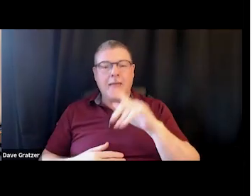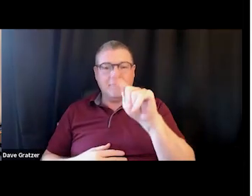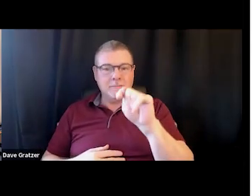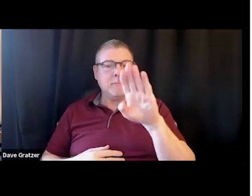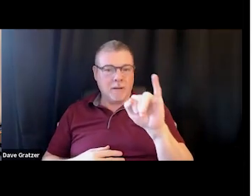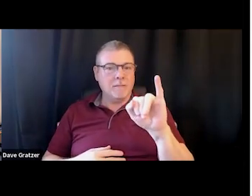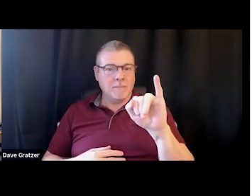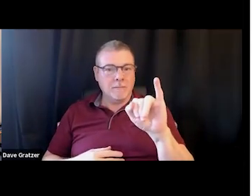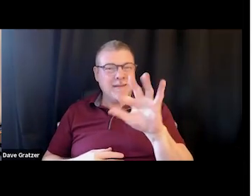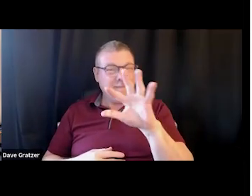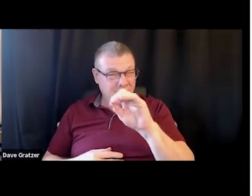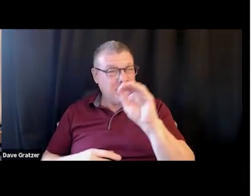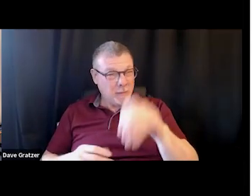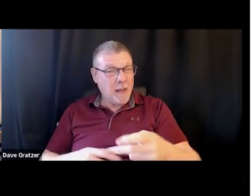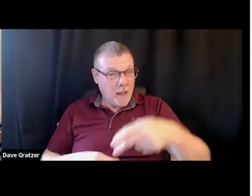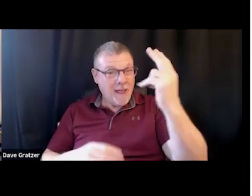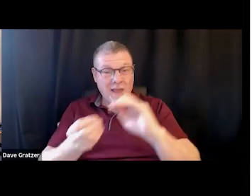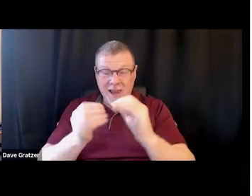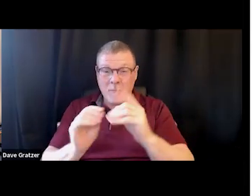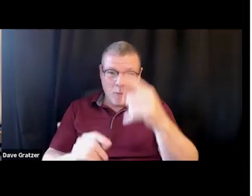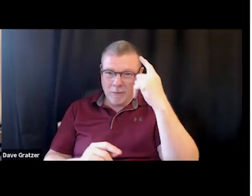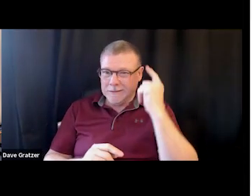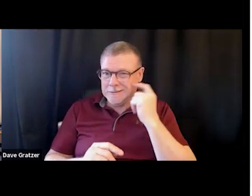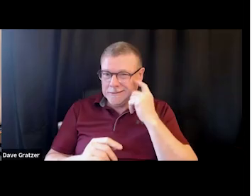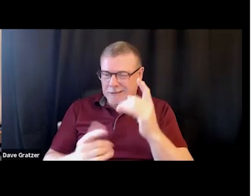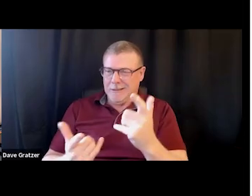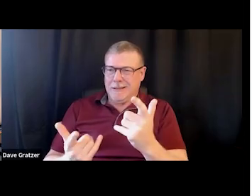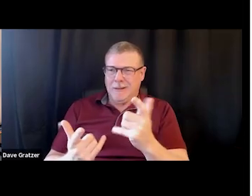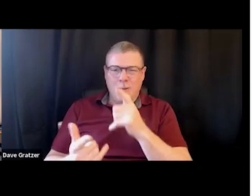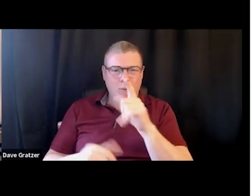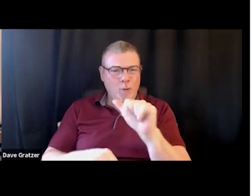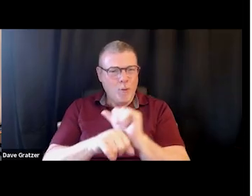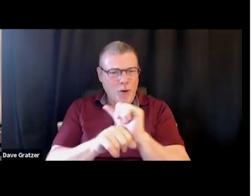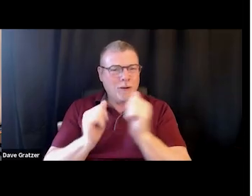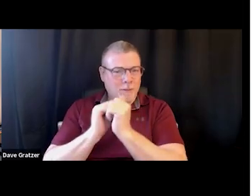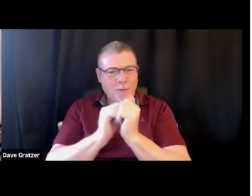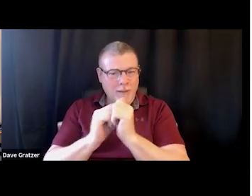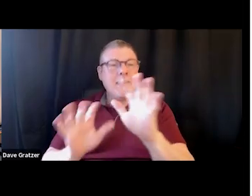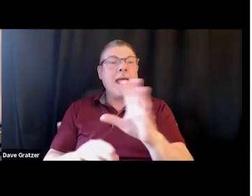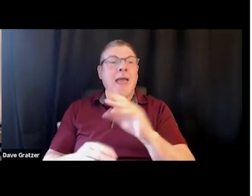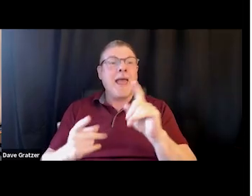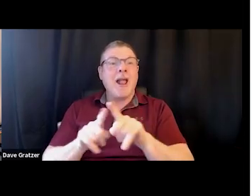50 %, ese es un número bastante alto al pensar en con quiénes trabajan. También existe una alta correlación de salud mental